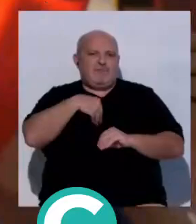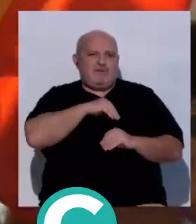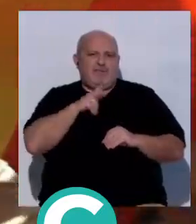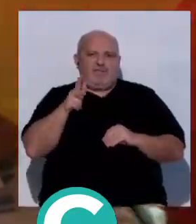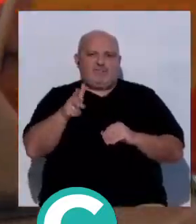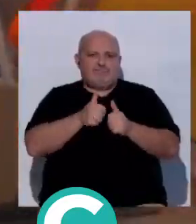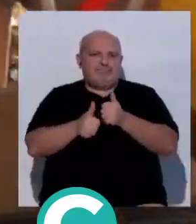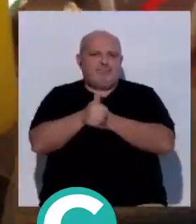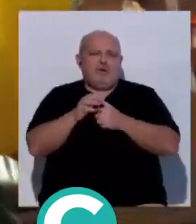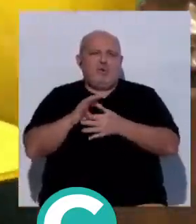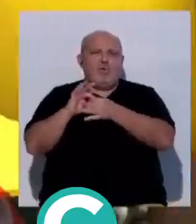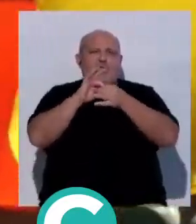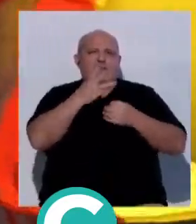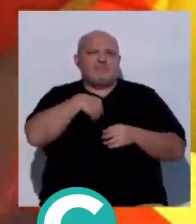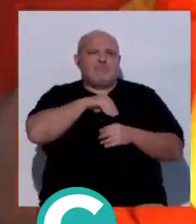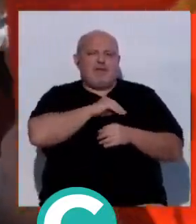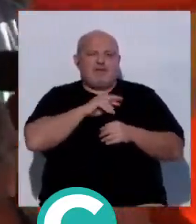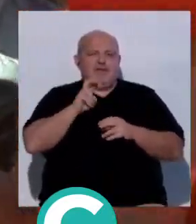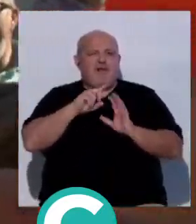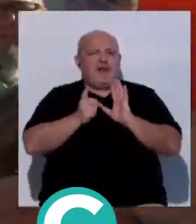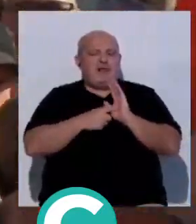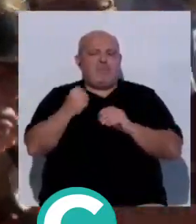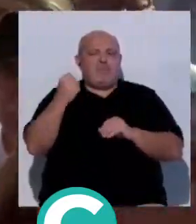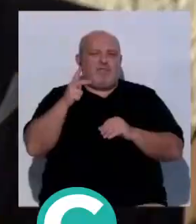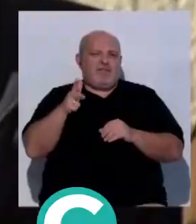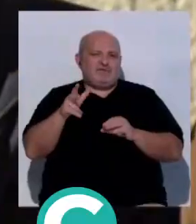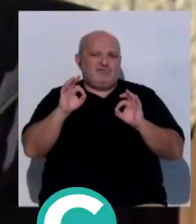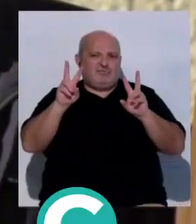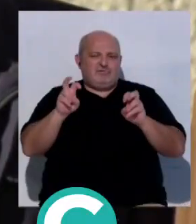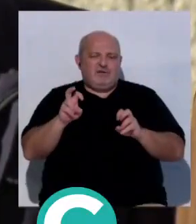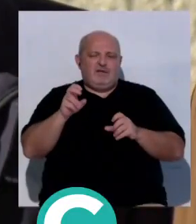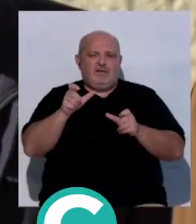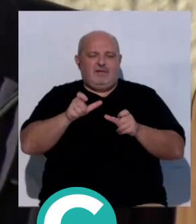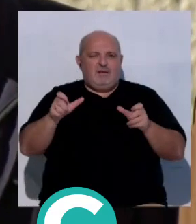como la unidad del país y el poder de la ley y el estado de derecho sobre los dirigentes públicos